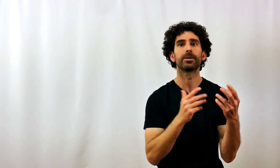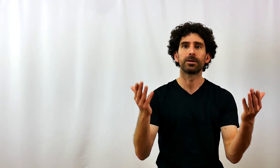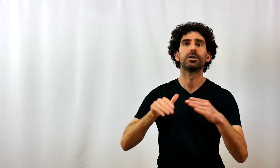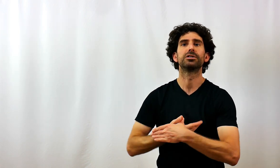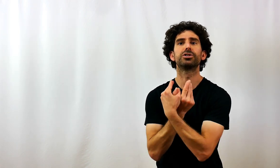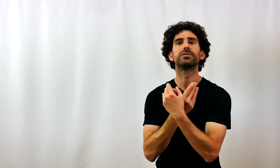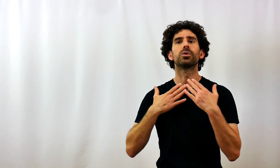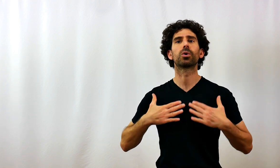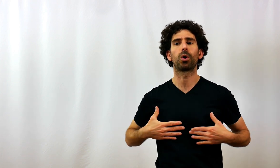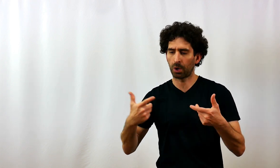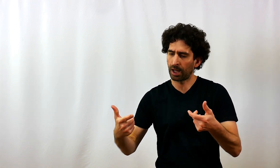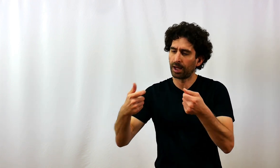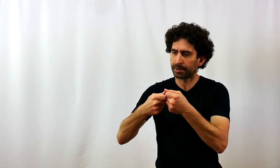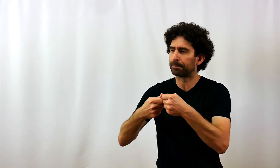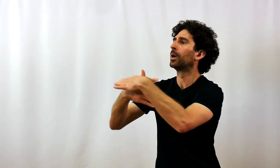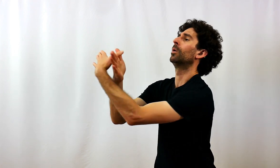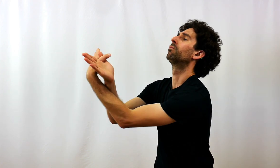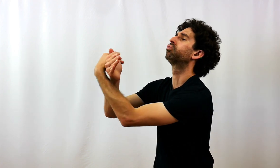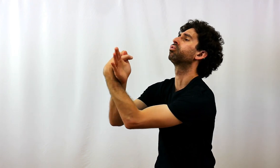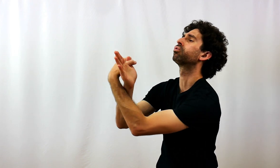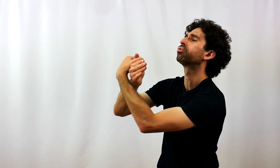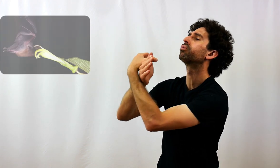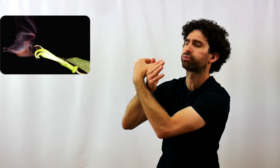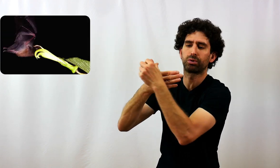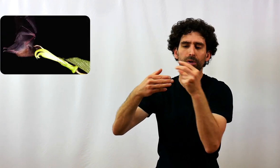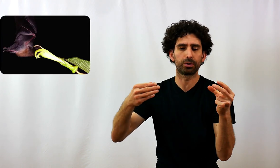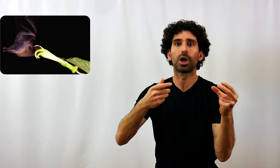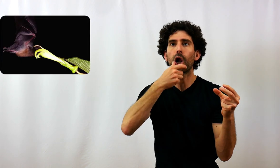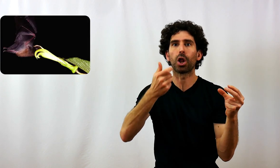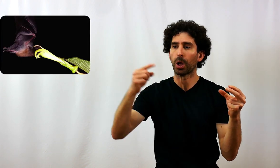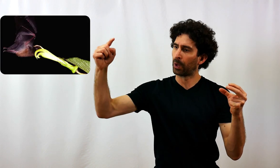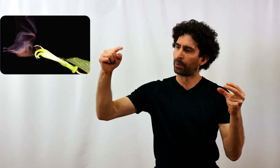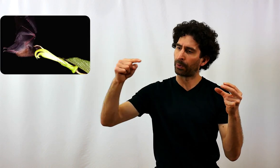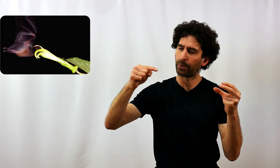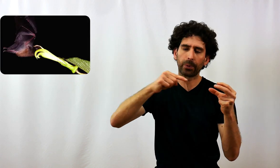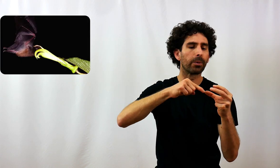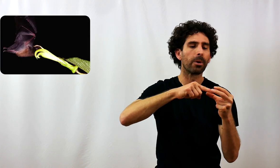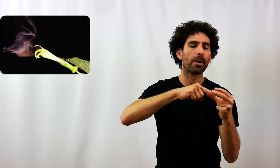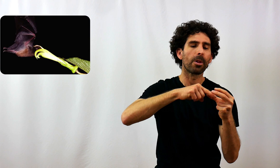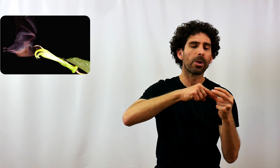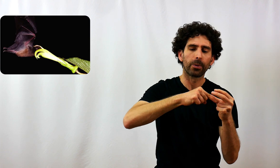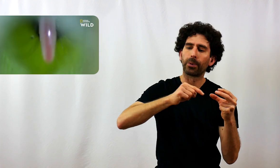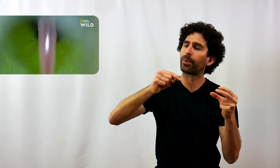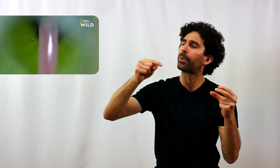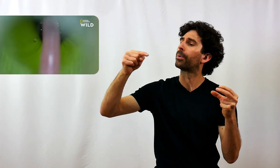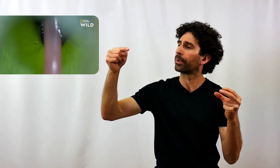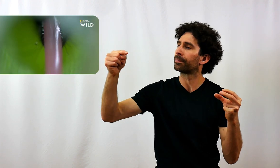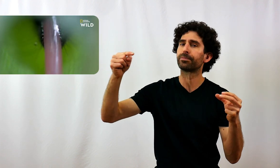Le corps de la chauve-souris s'est adapté via une longue langue qui va jusqu'au fond de la fleur.